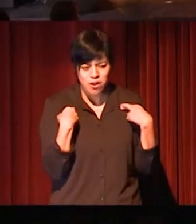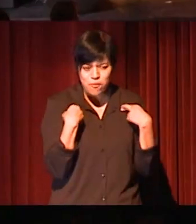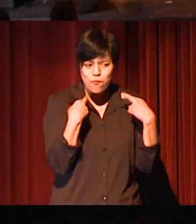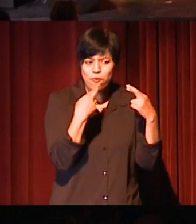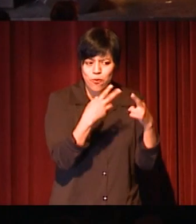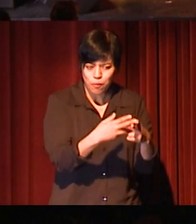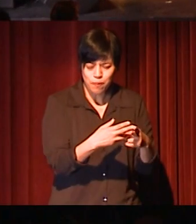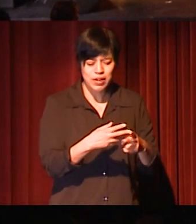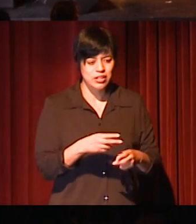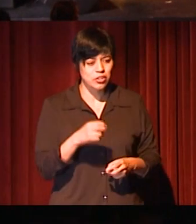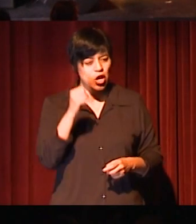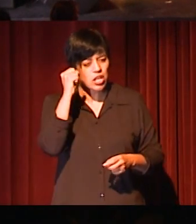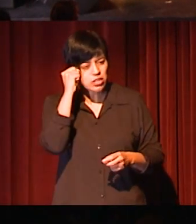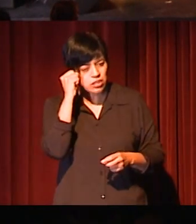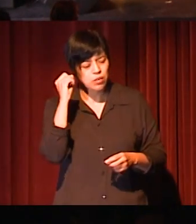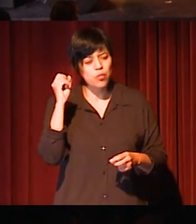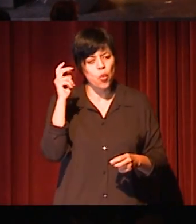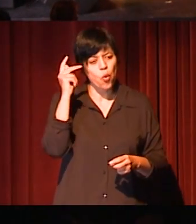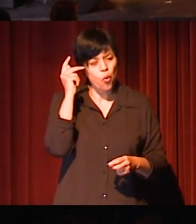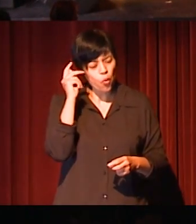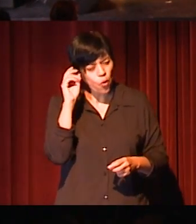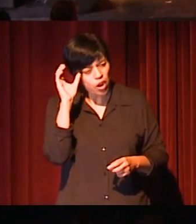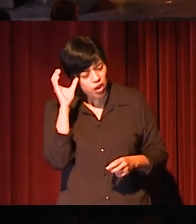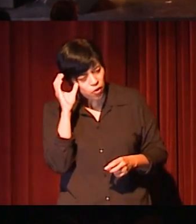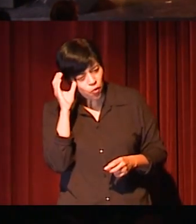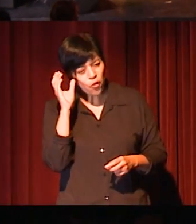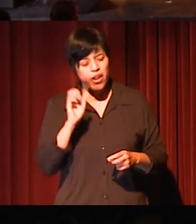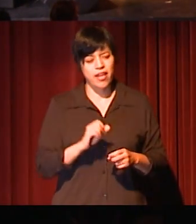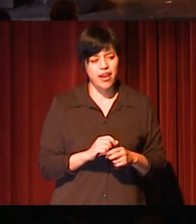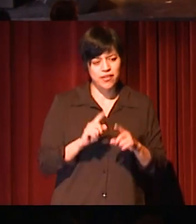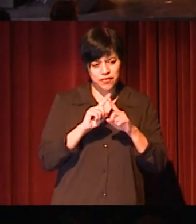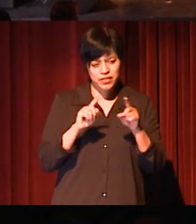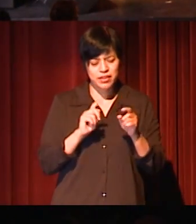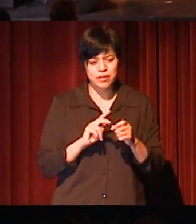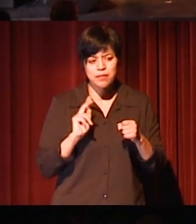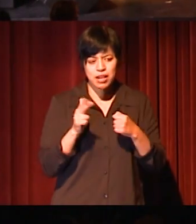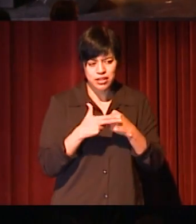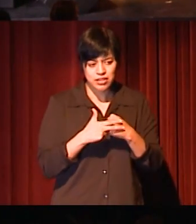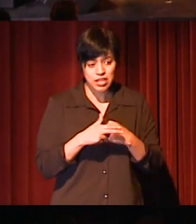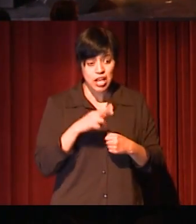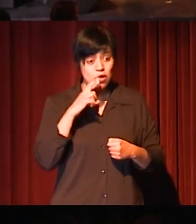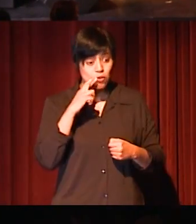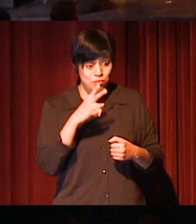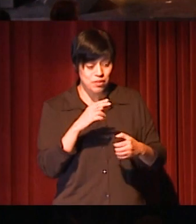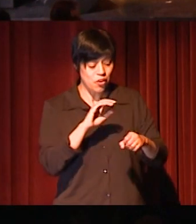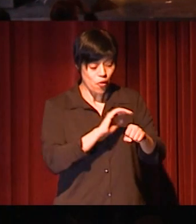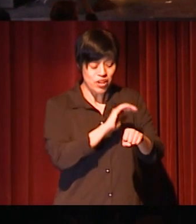como en Singapur, Corea o Finlandia, ahí es donde se obtienen los mejores resultados.